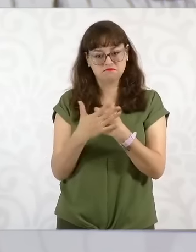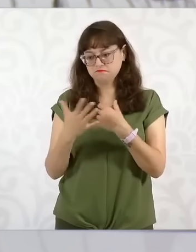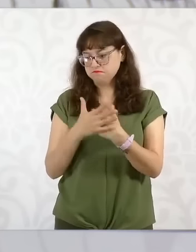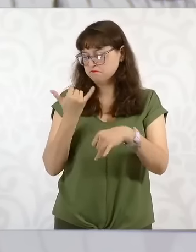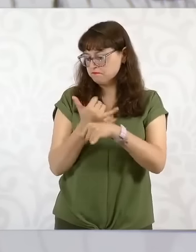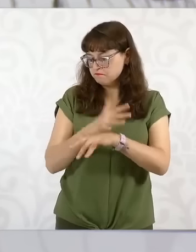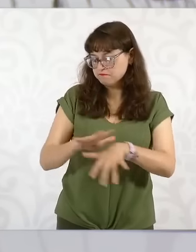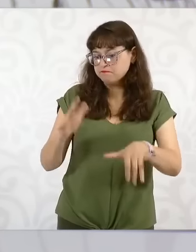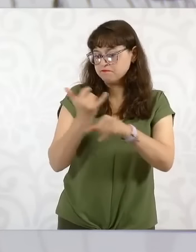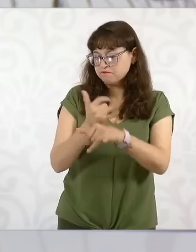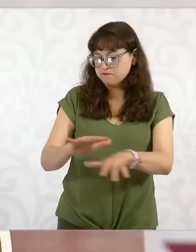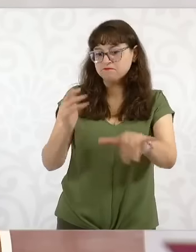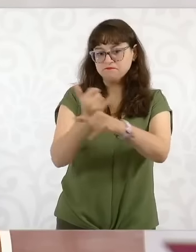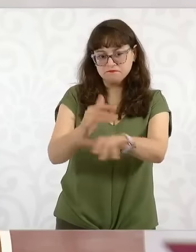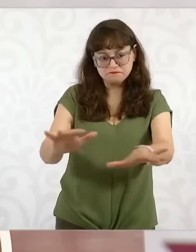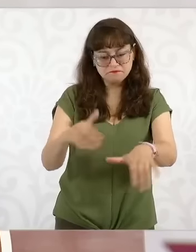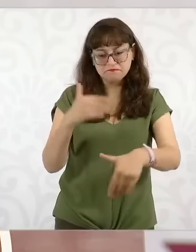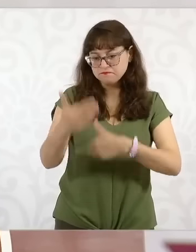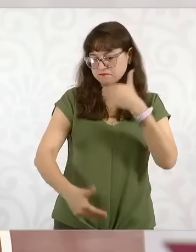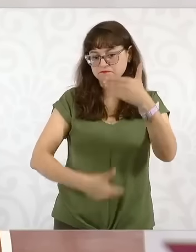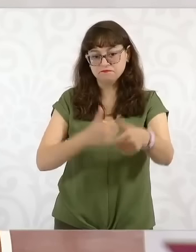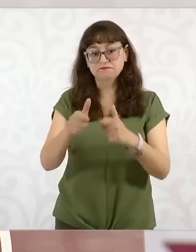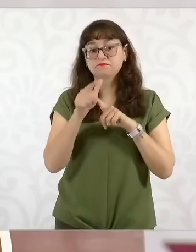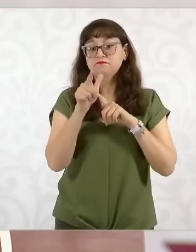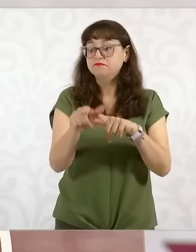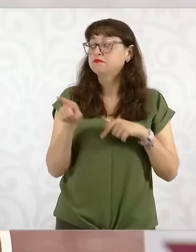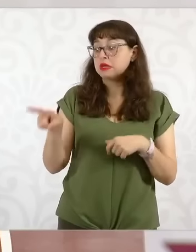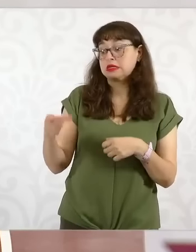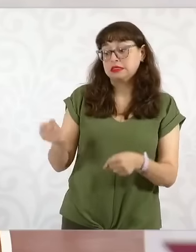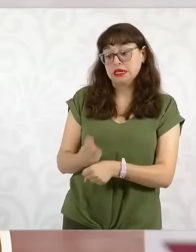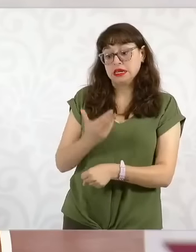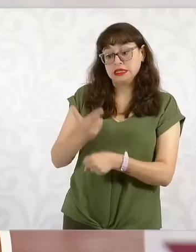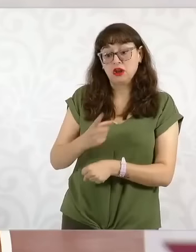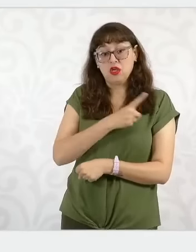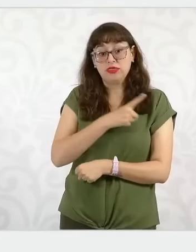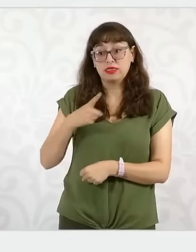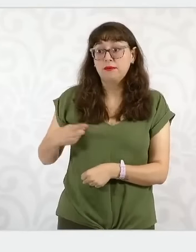dado instrucciones también al secretario para que siga muy en contacto con la presidenta municipal,